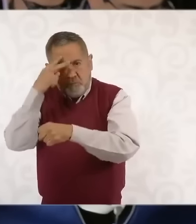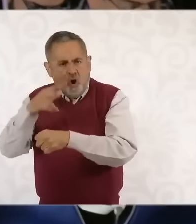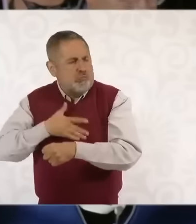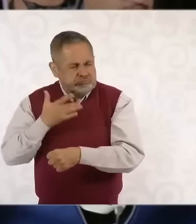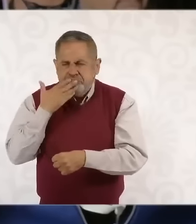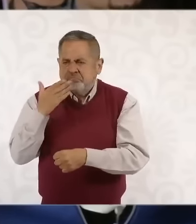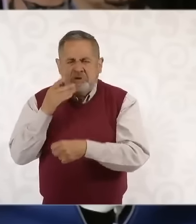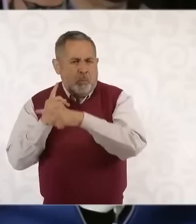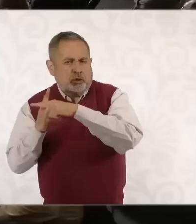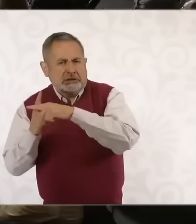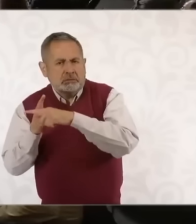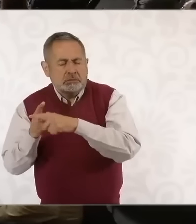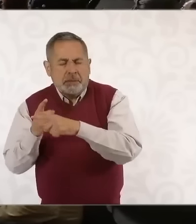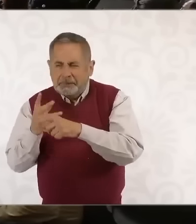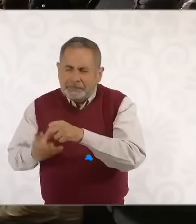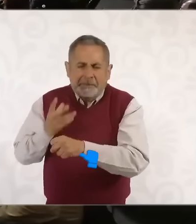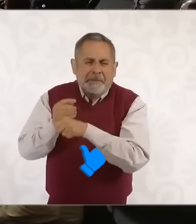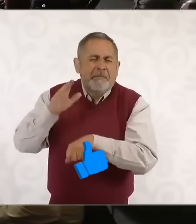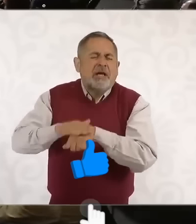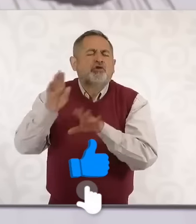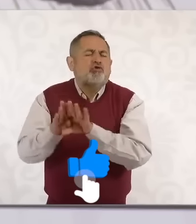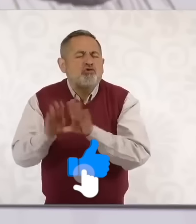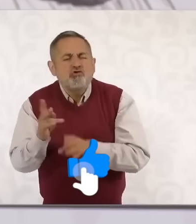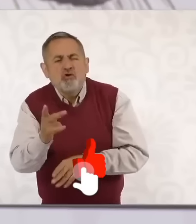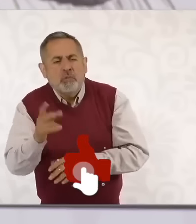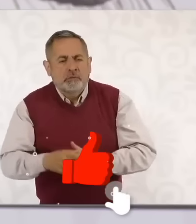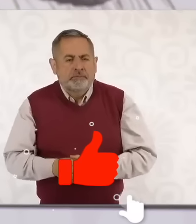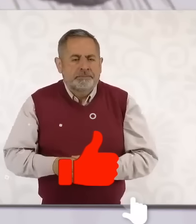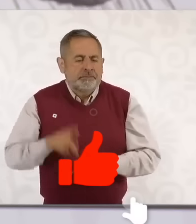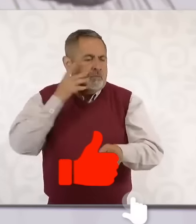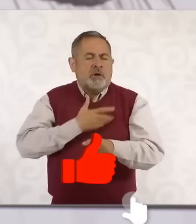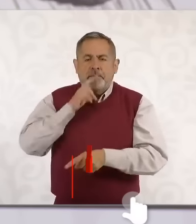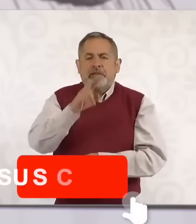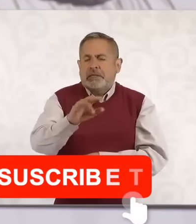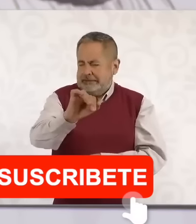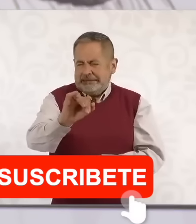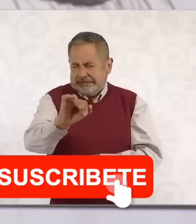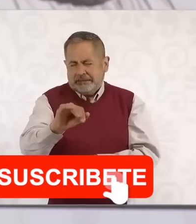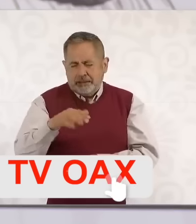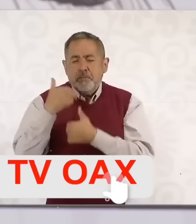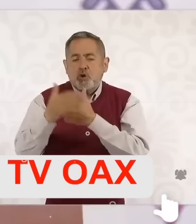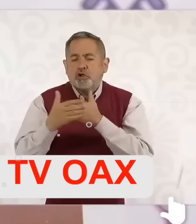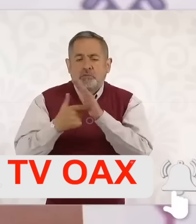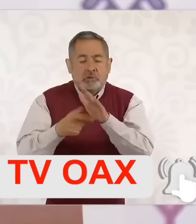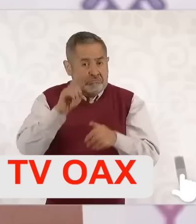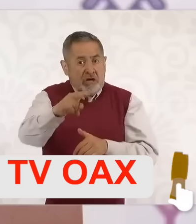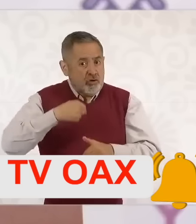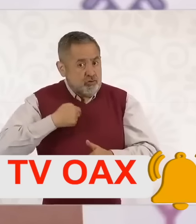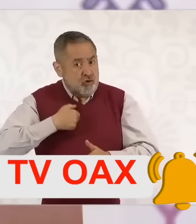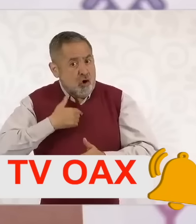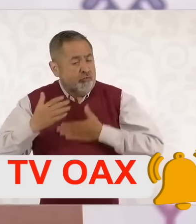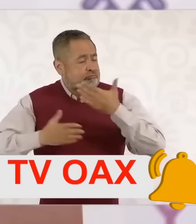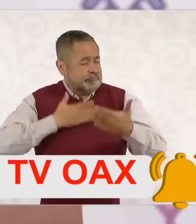extranjeros? Ya lo vamos a presentar. Muy bien. Y por último, yo estoy muy entusiasmada porque